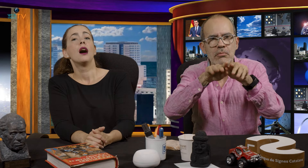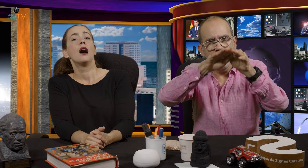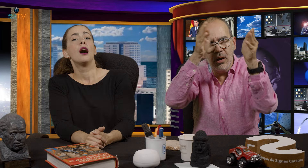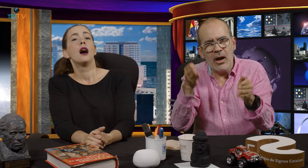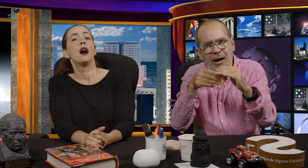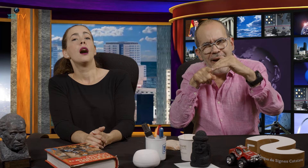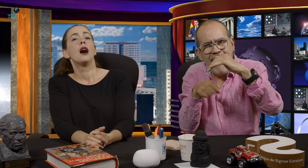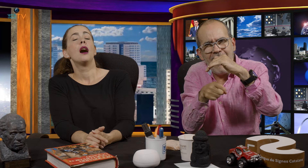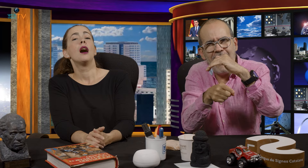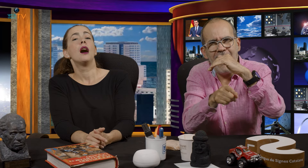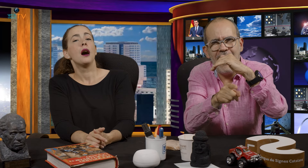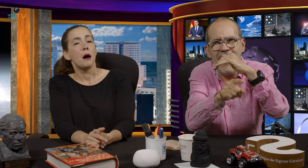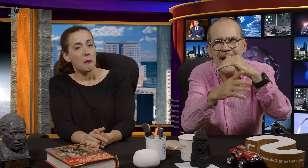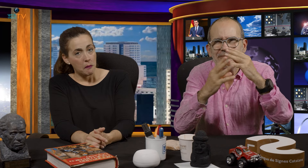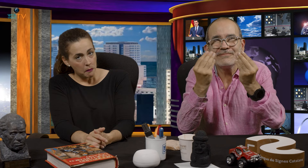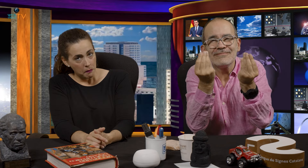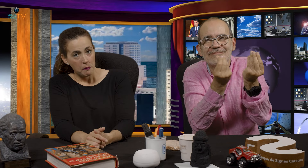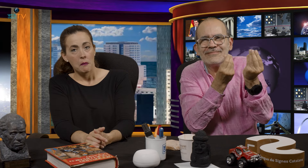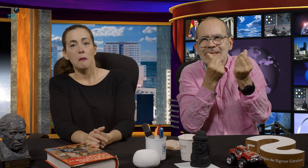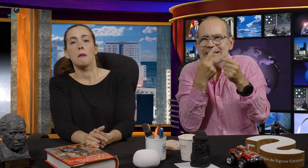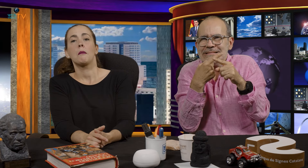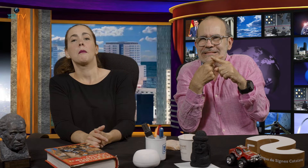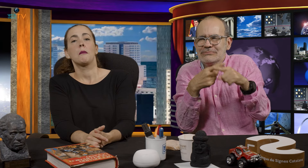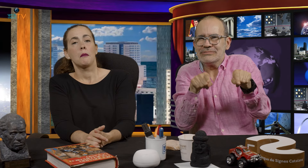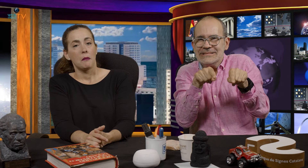Esto dejó a su paso unos pasadizos interiores abovedados.